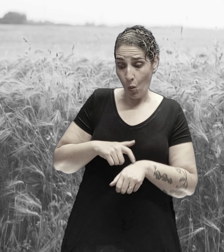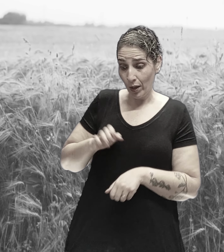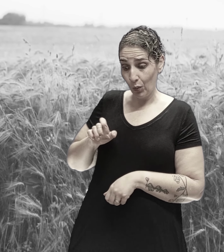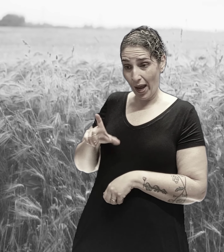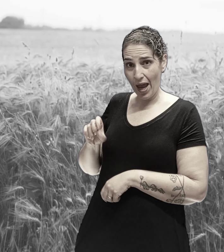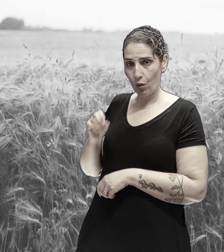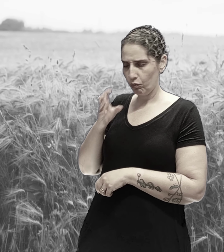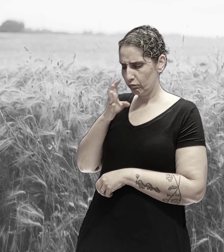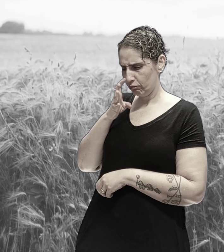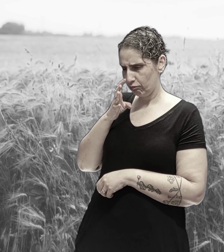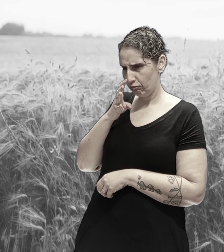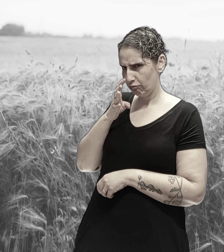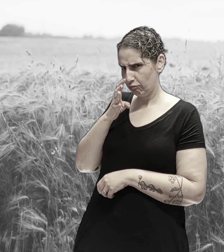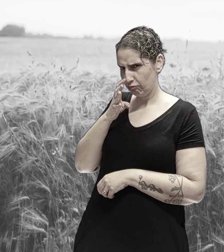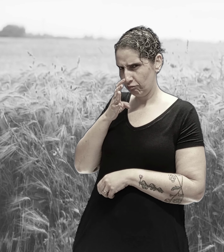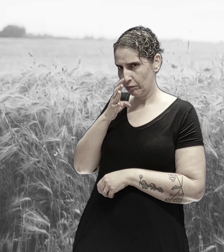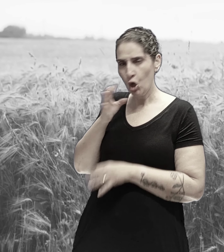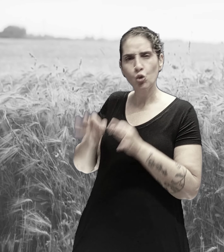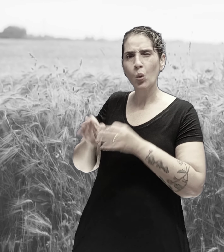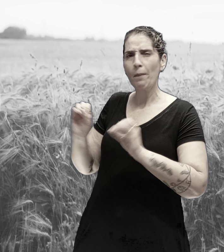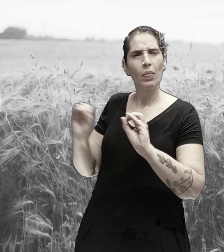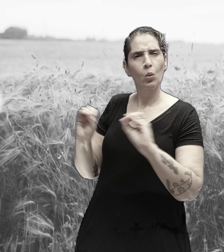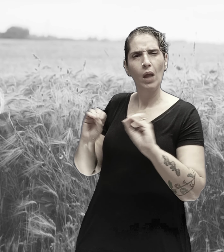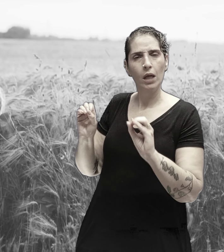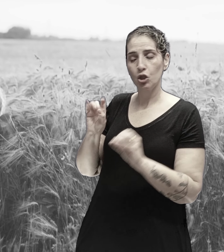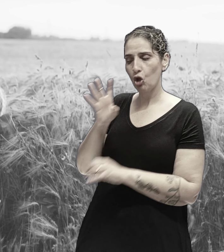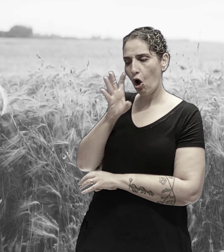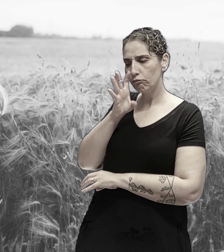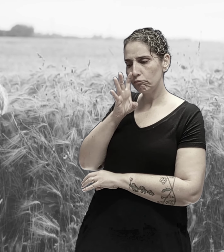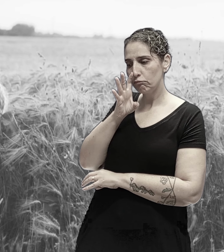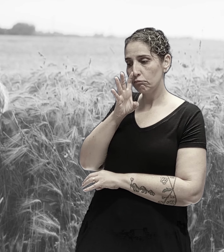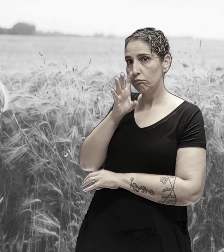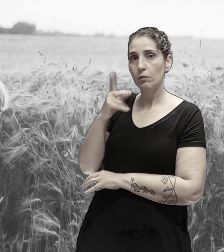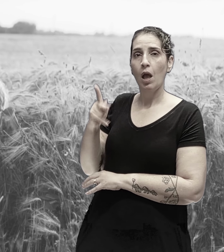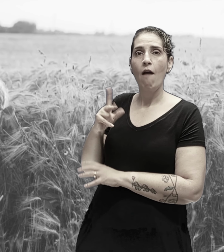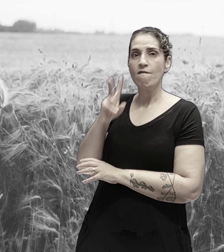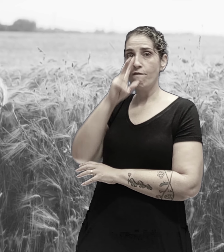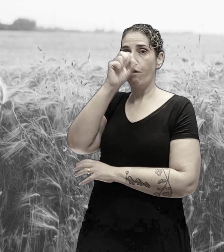Quando o ego é observado sem julgamento, ele perde sua força.